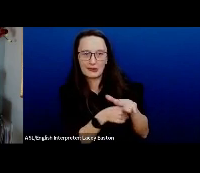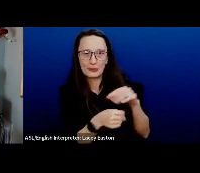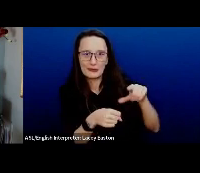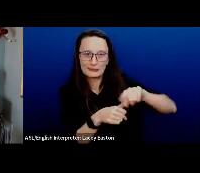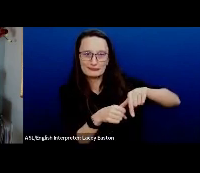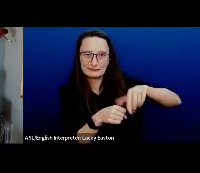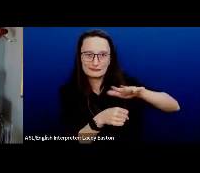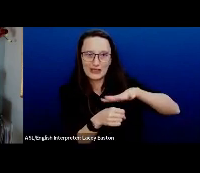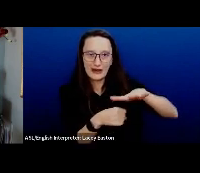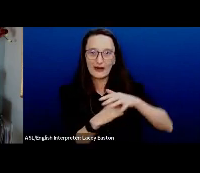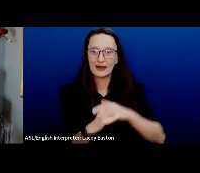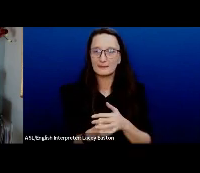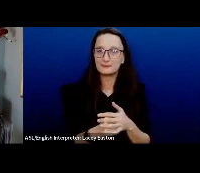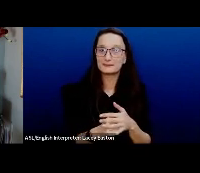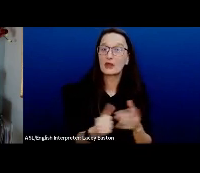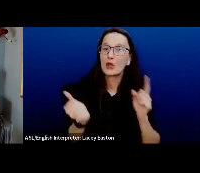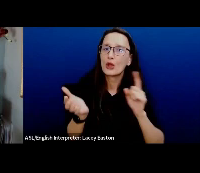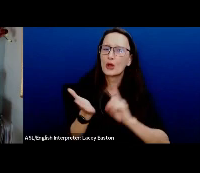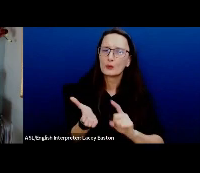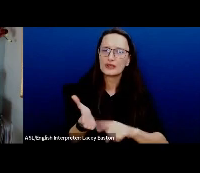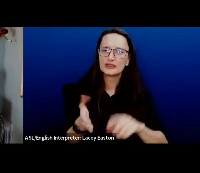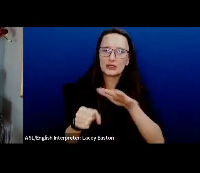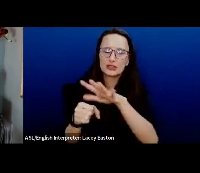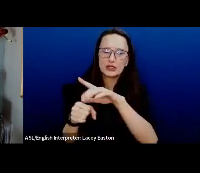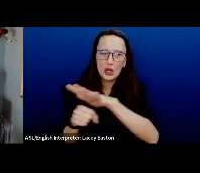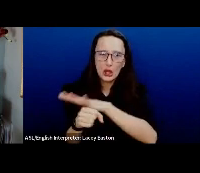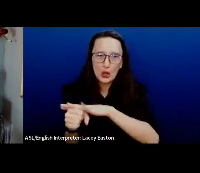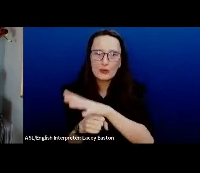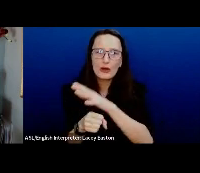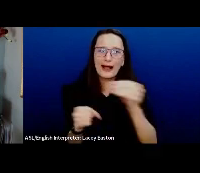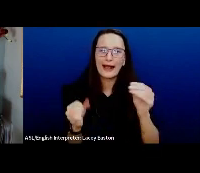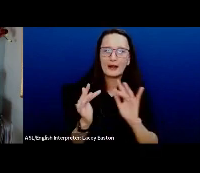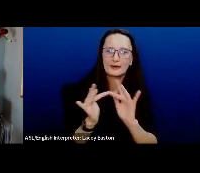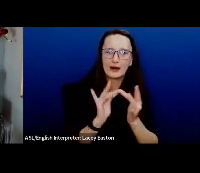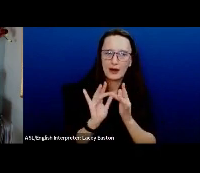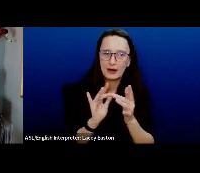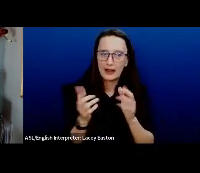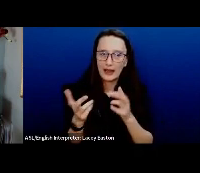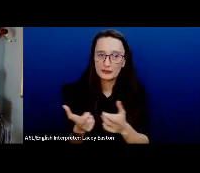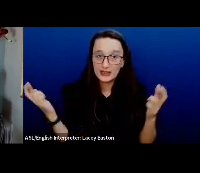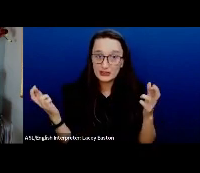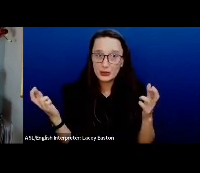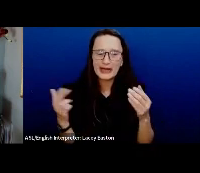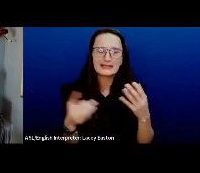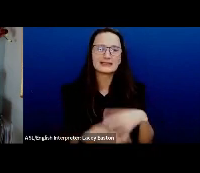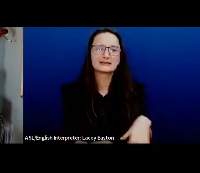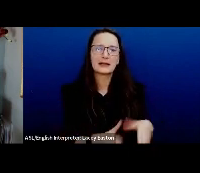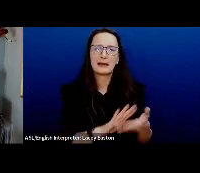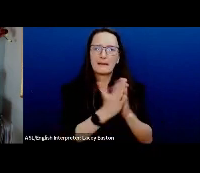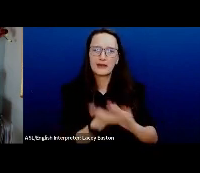recursos locales y en línea para familiarizarse con los servicios y apoyos ofrecidos a través del proceso de IEP.